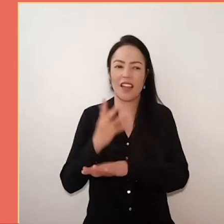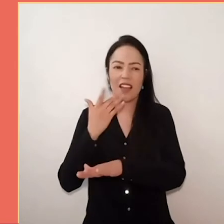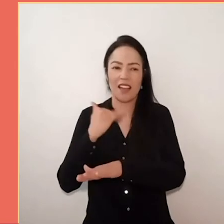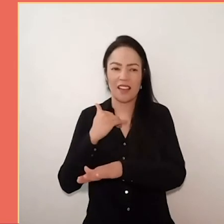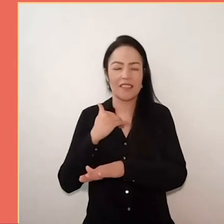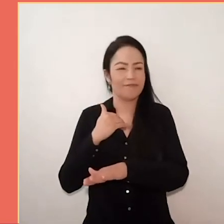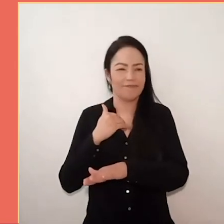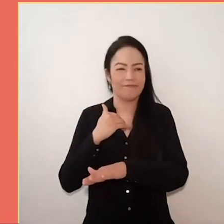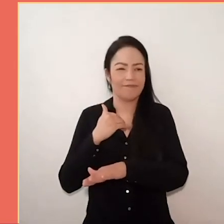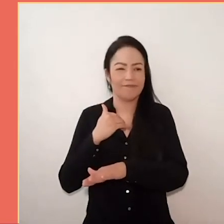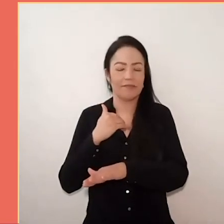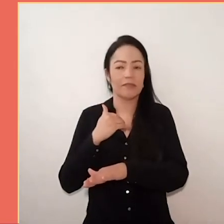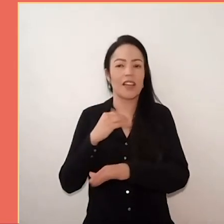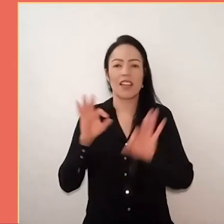se faz exatamente o contrário.